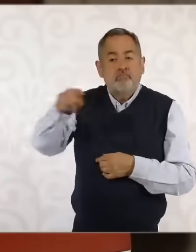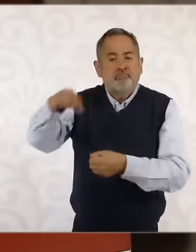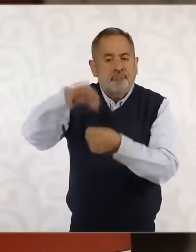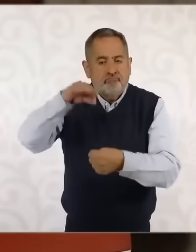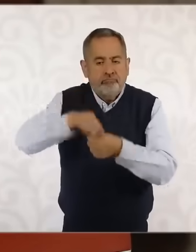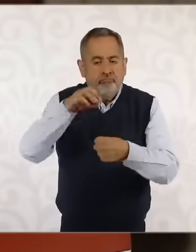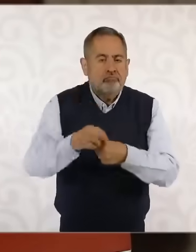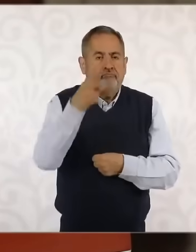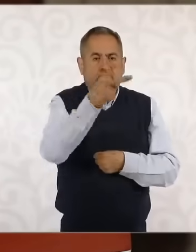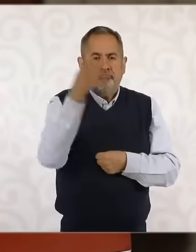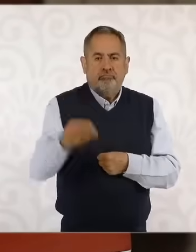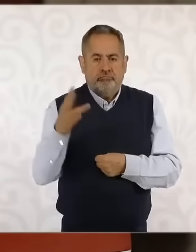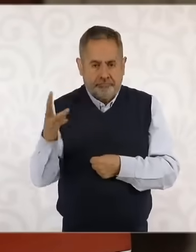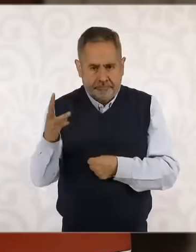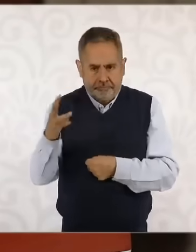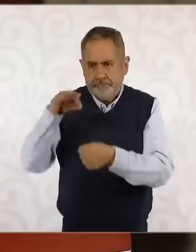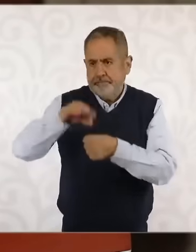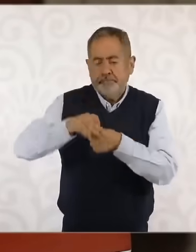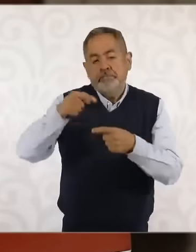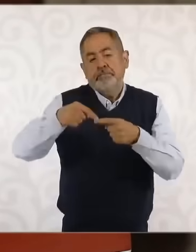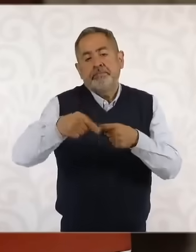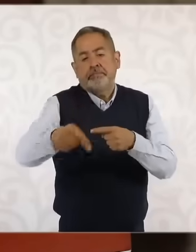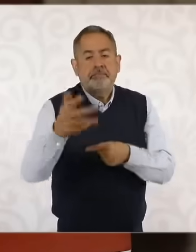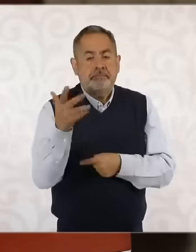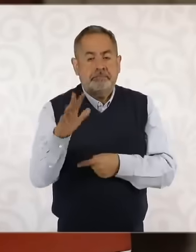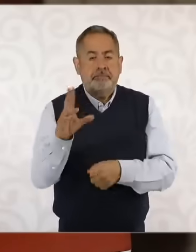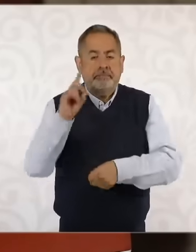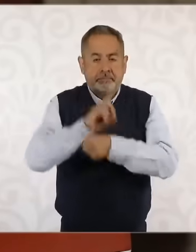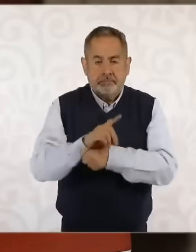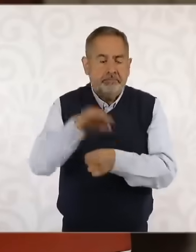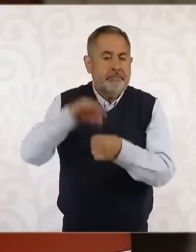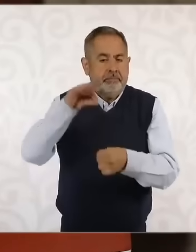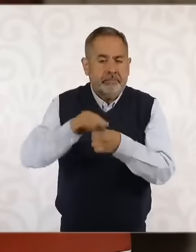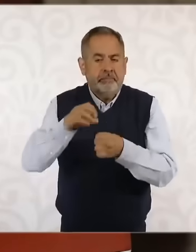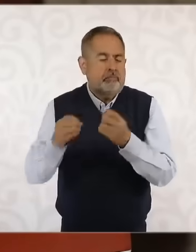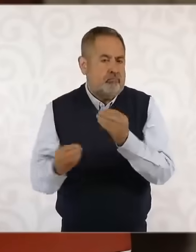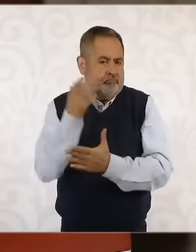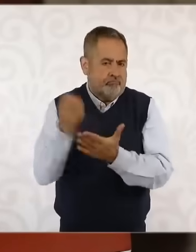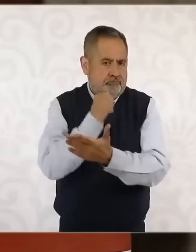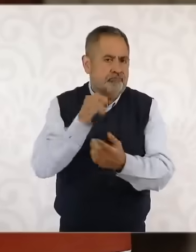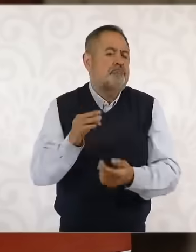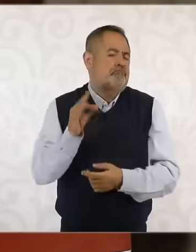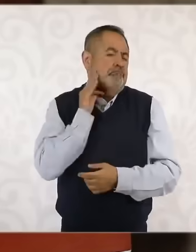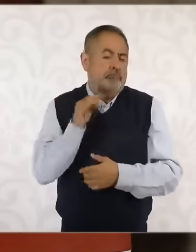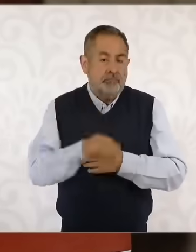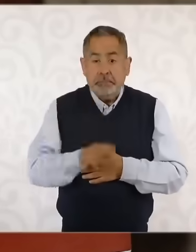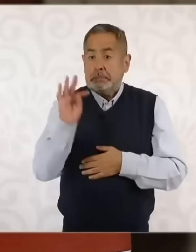miembros presentes dentro del plazo de 10 días. En caso de que el ejecutivo no envíe la terna que se